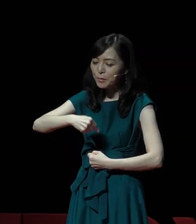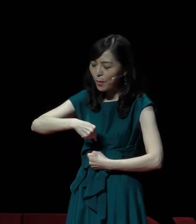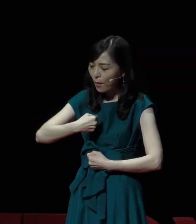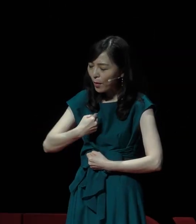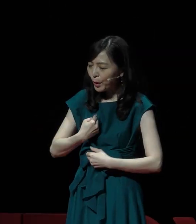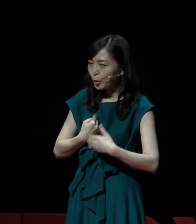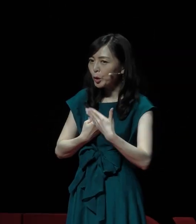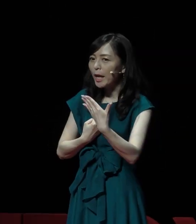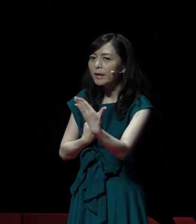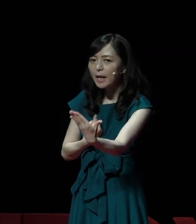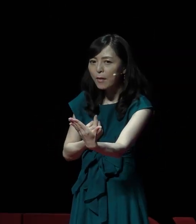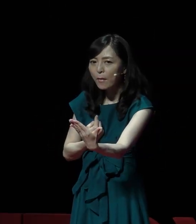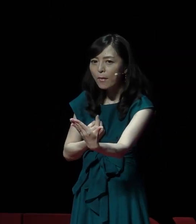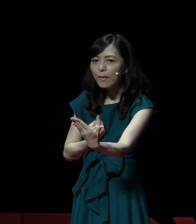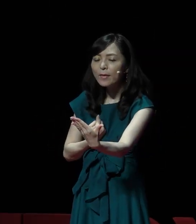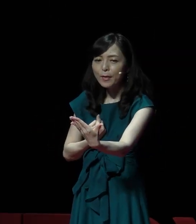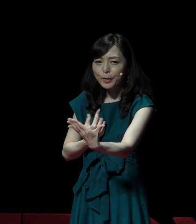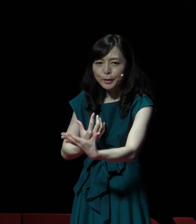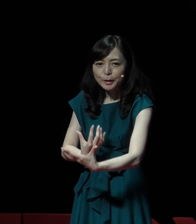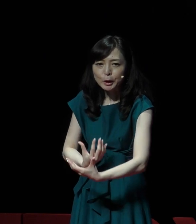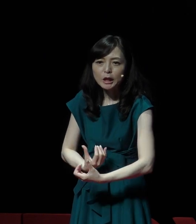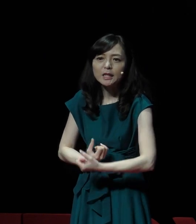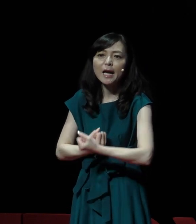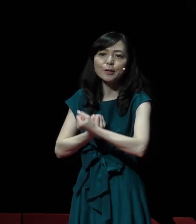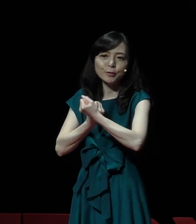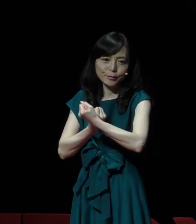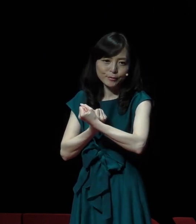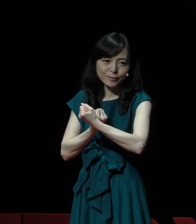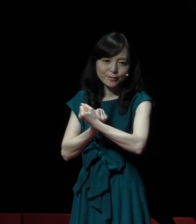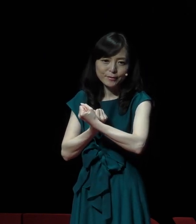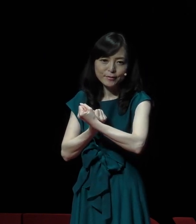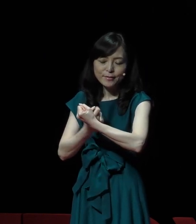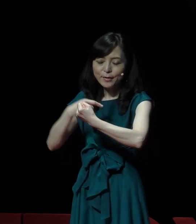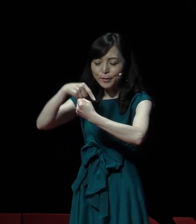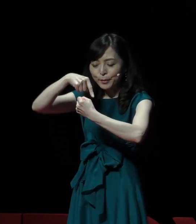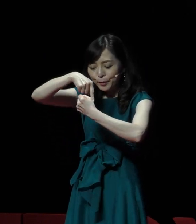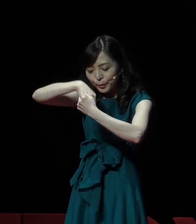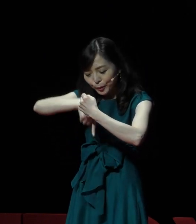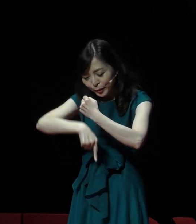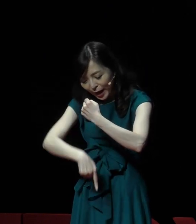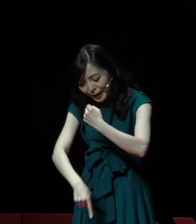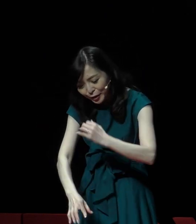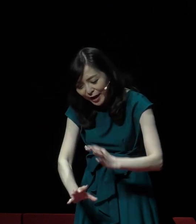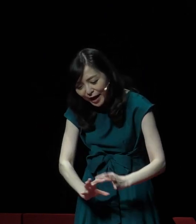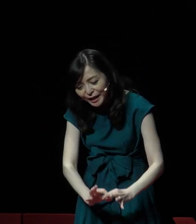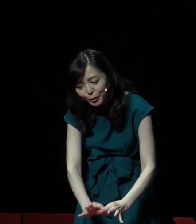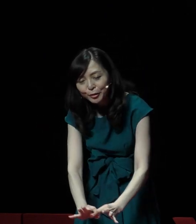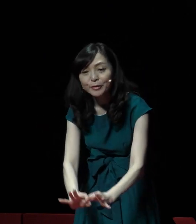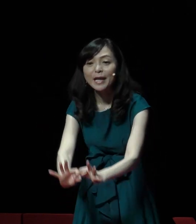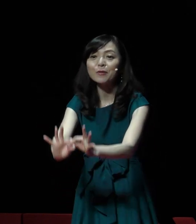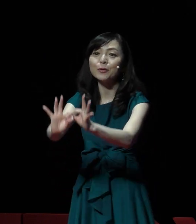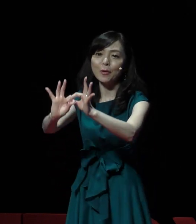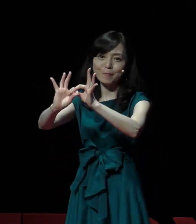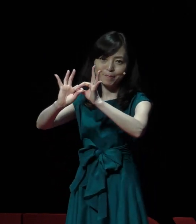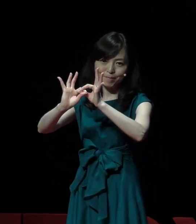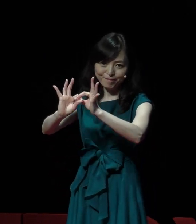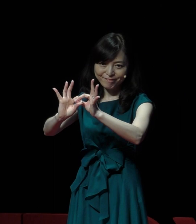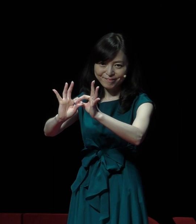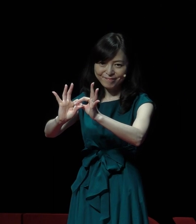confiar en uno y en la otra persona, construir una conexión profunda.